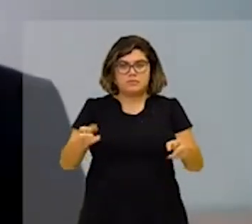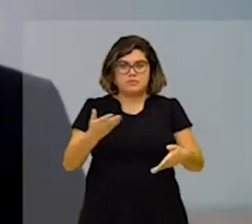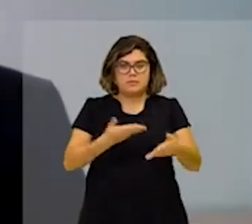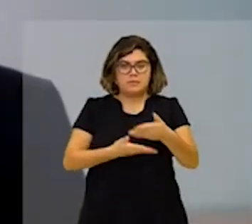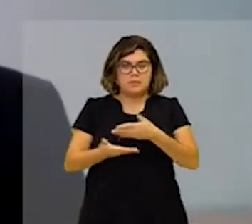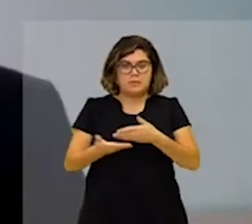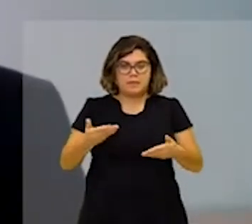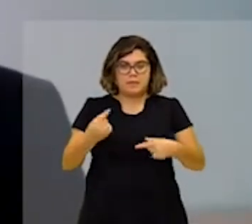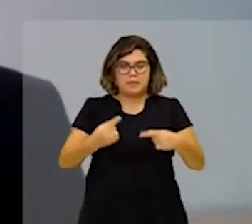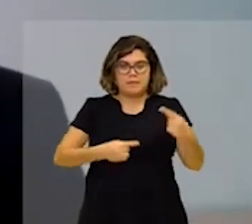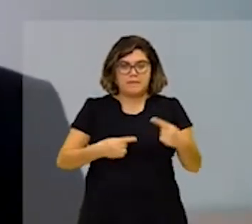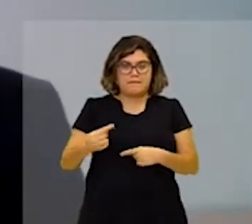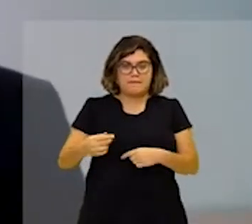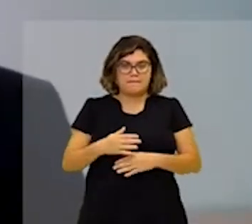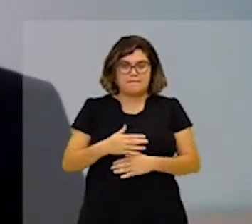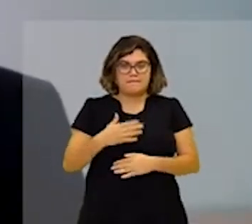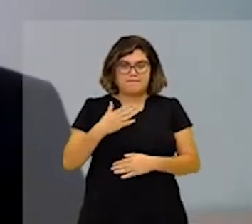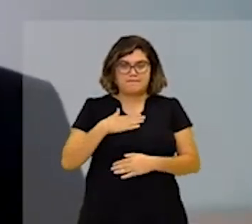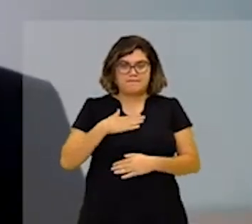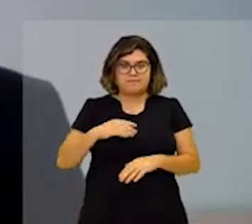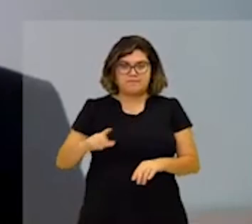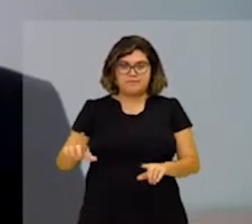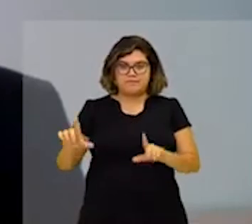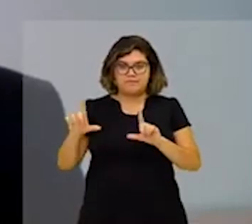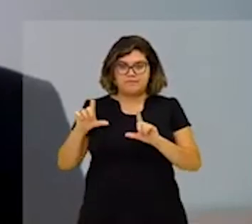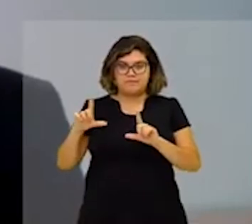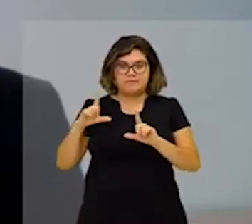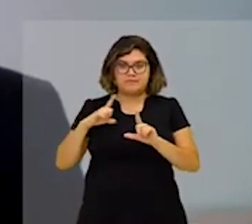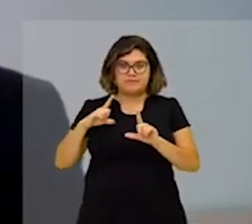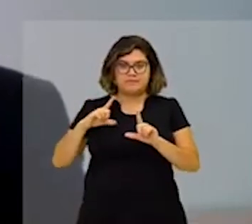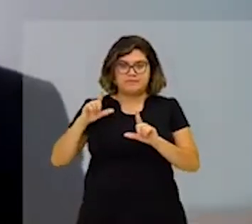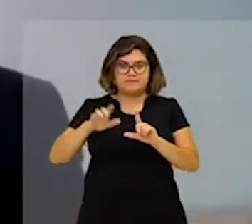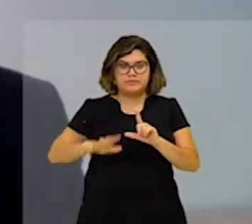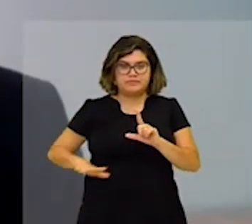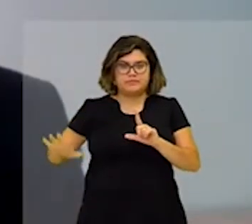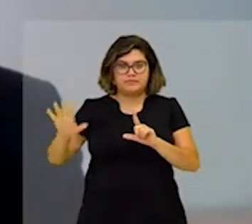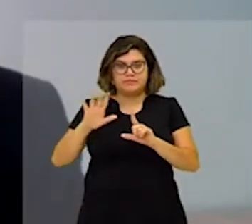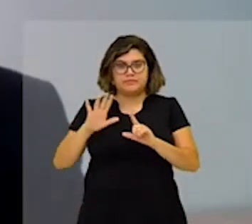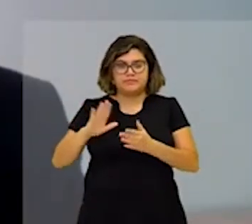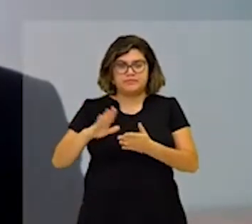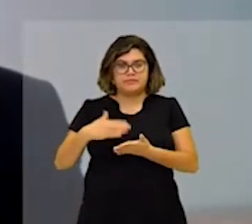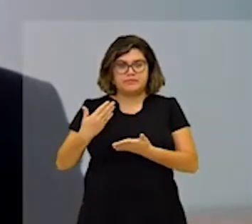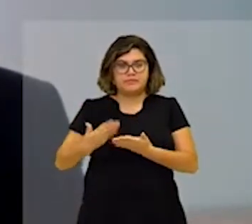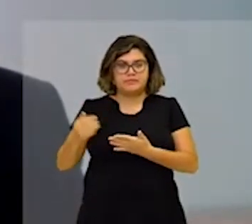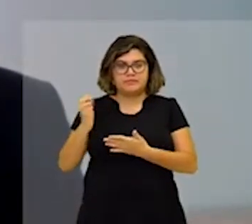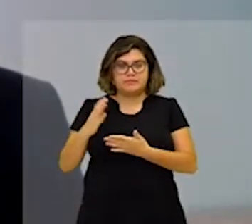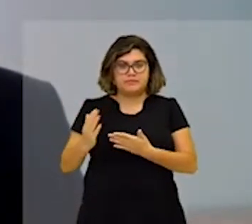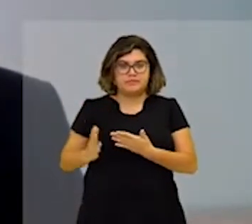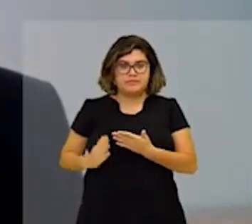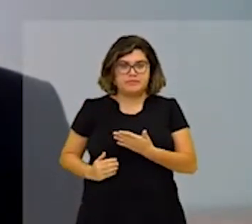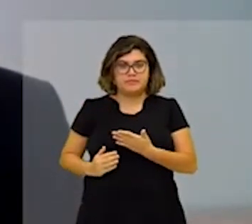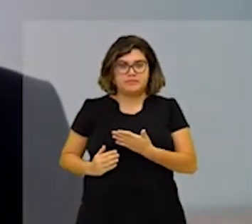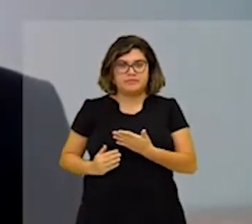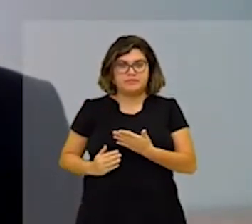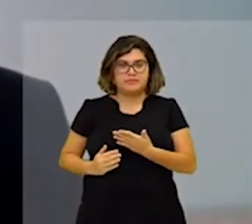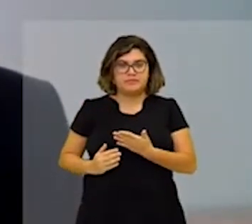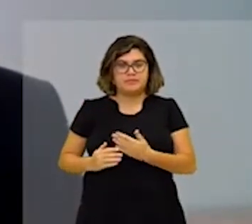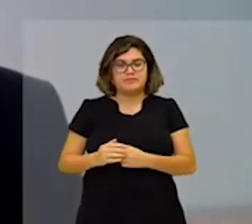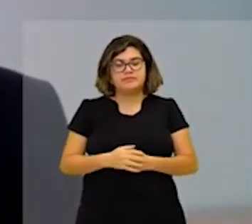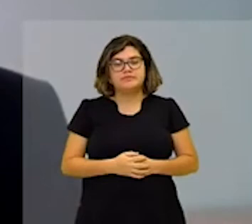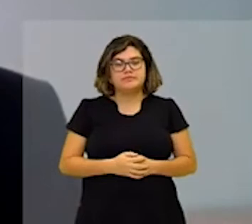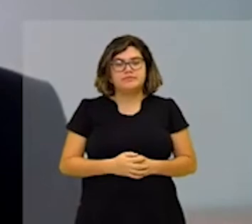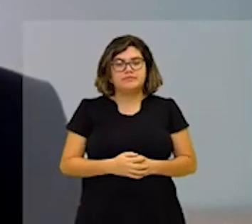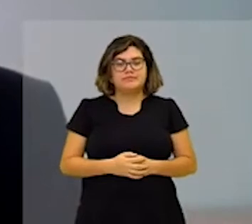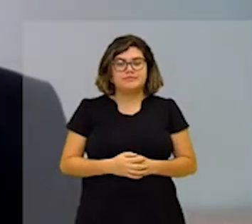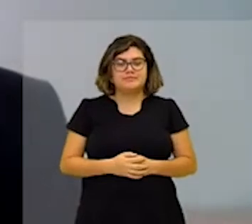é a minha tela à direita a imagem está aqui de um intérprete da língua brasileira de sinais